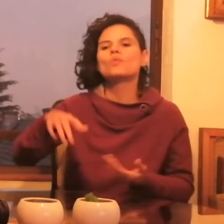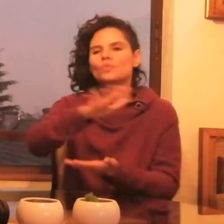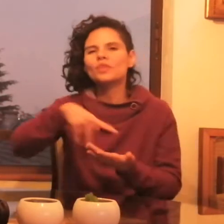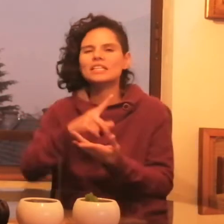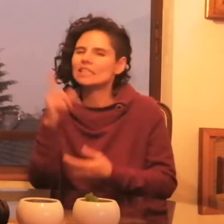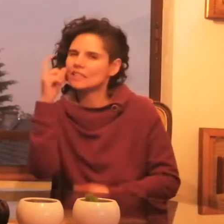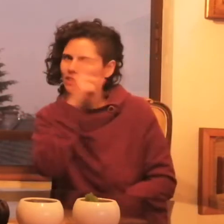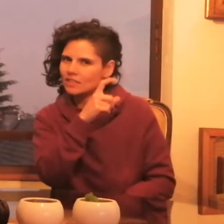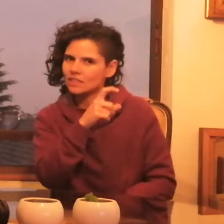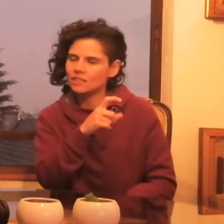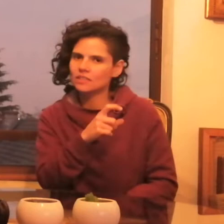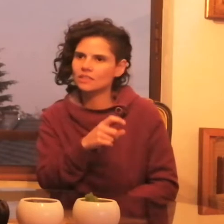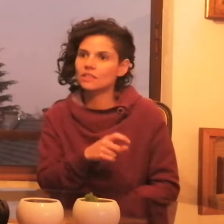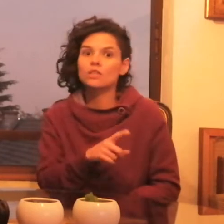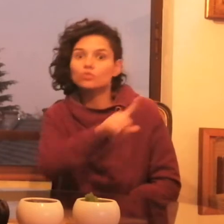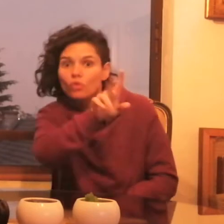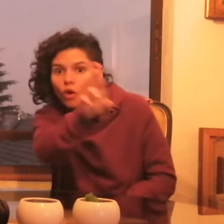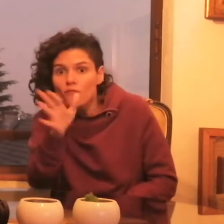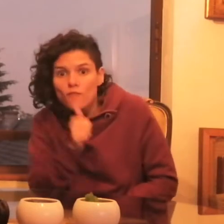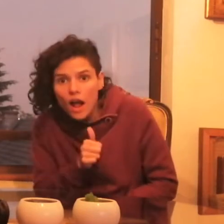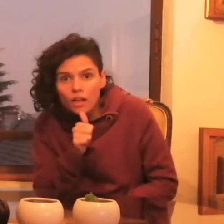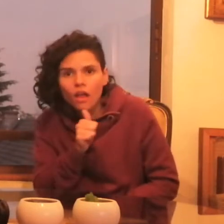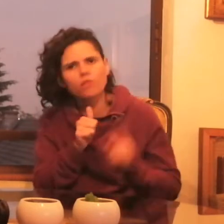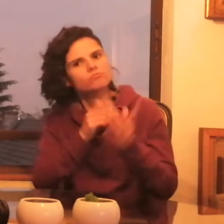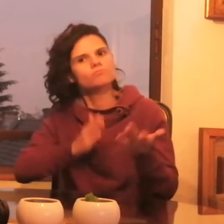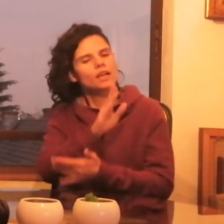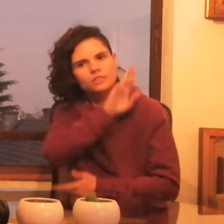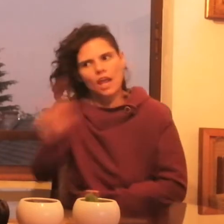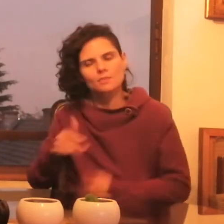el que no la respeta, la empieza a respetar altiro - altiro miércale - vamos a peliar terrible de brígido [risas]